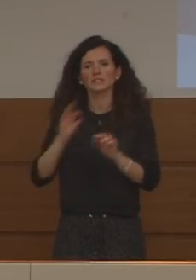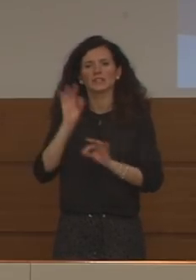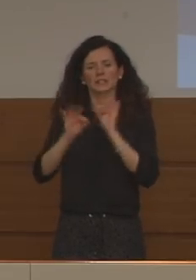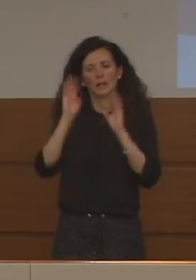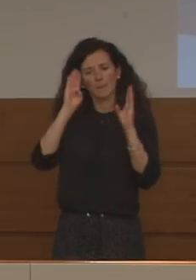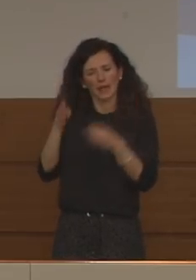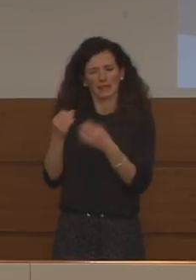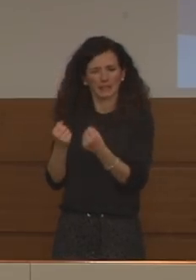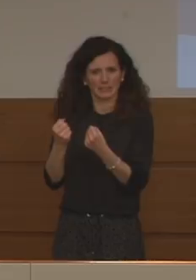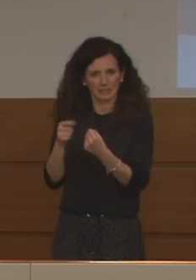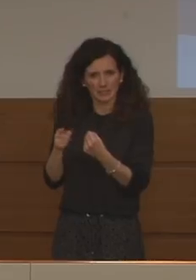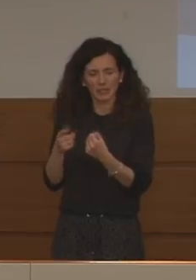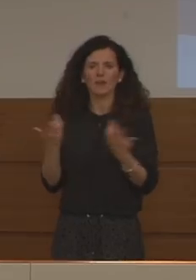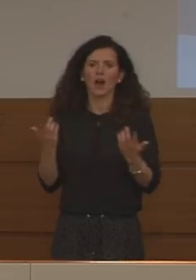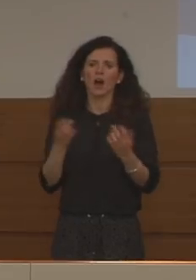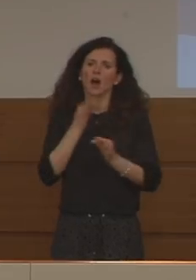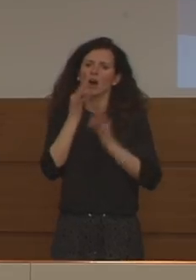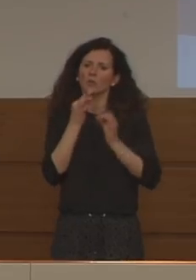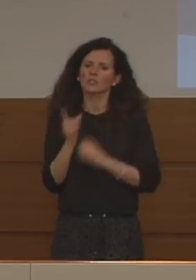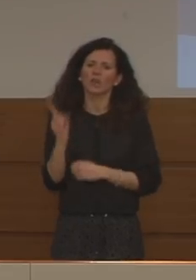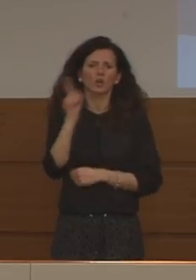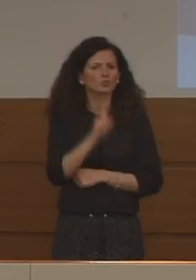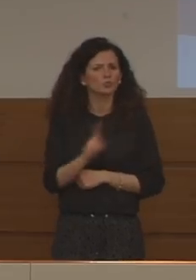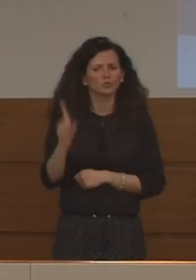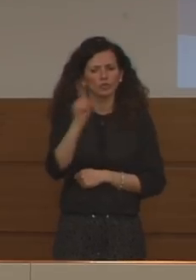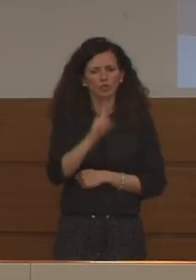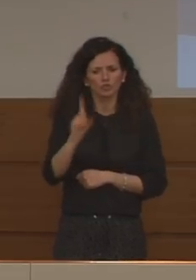giorno in giorno si potenzierà anche al Sud